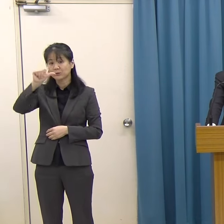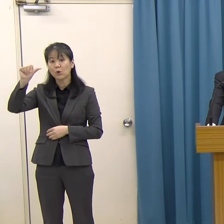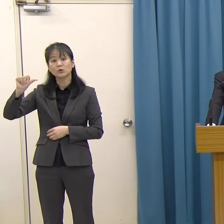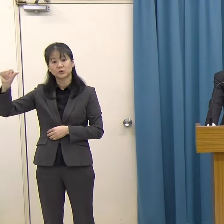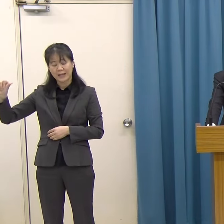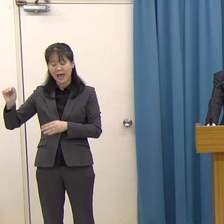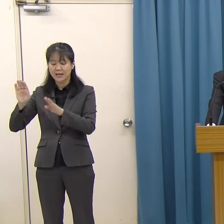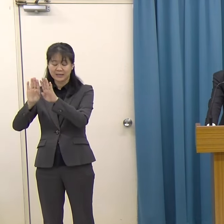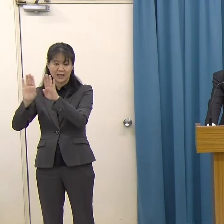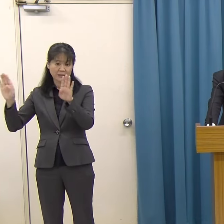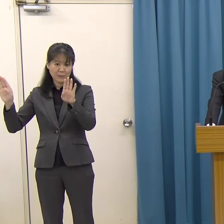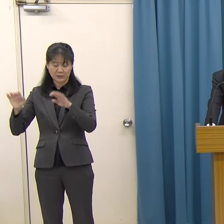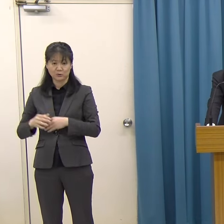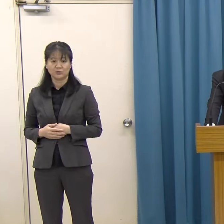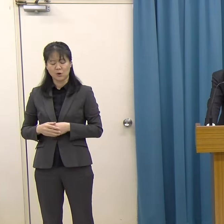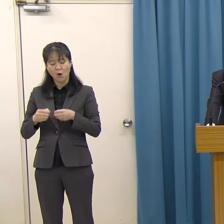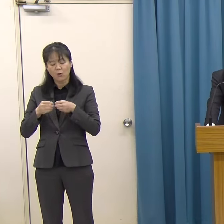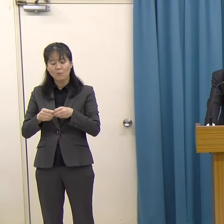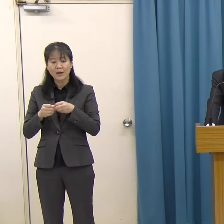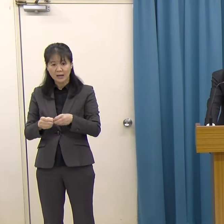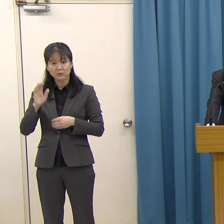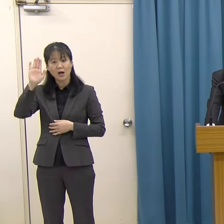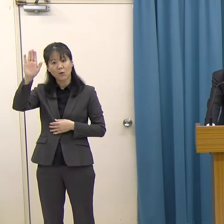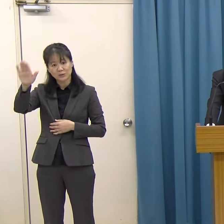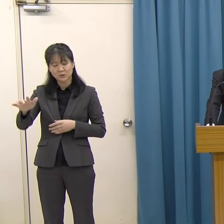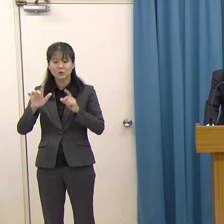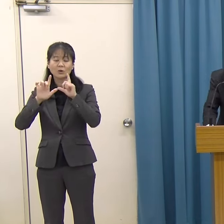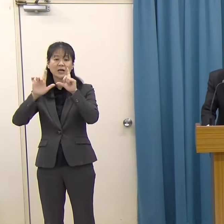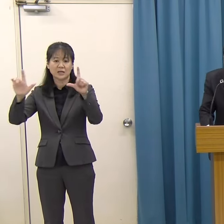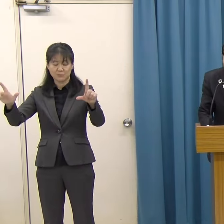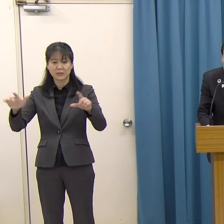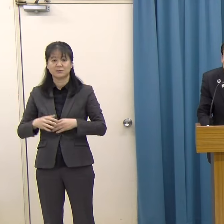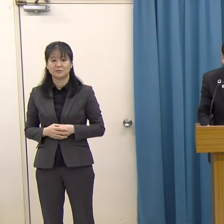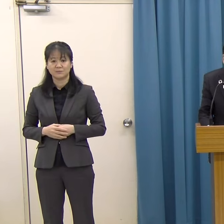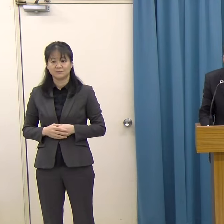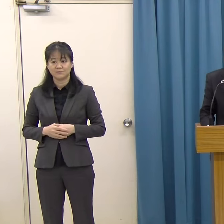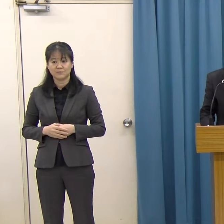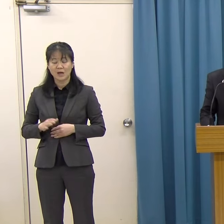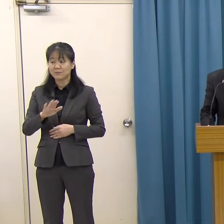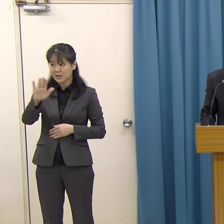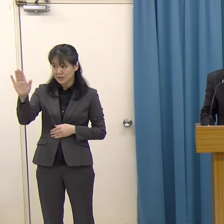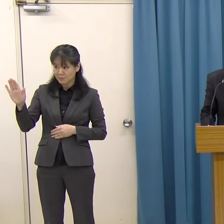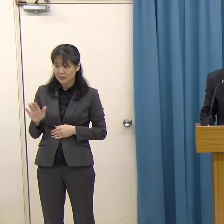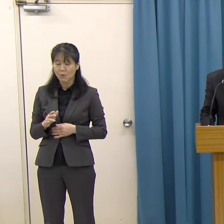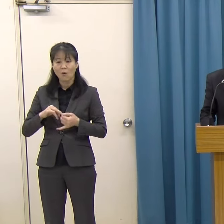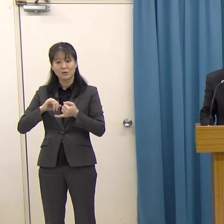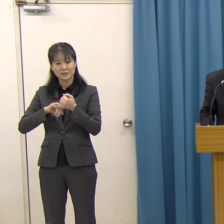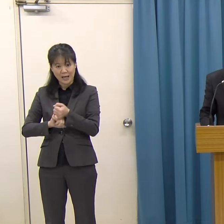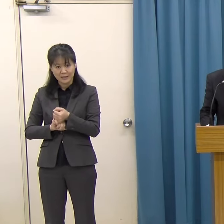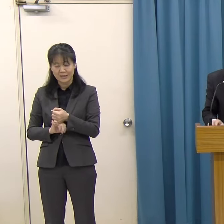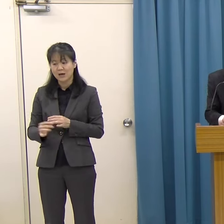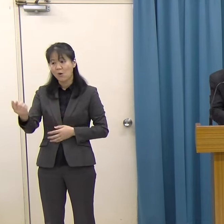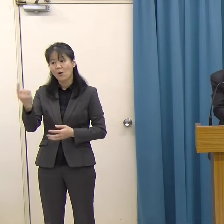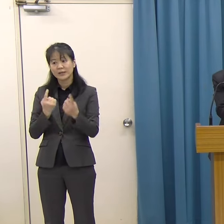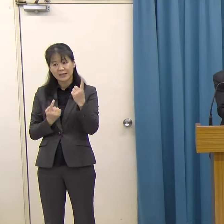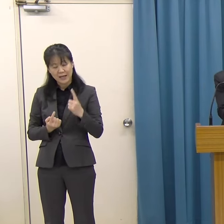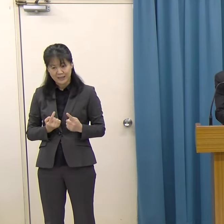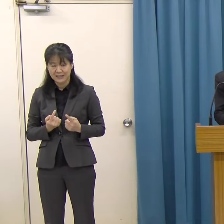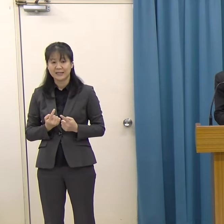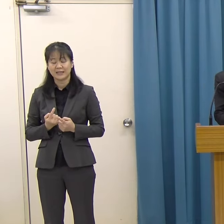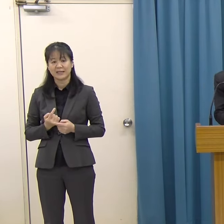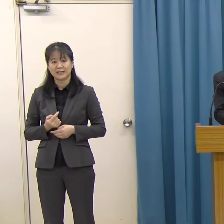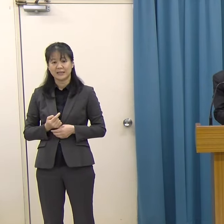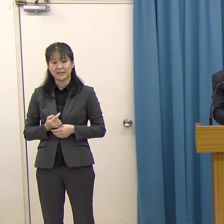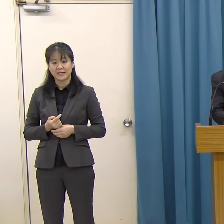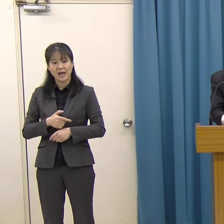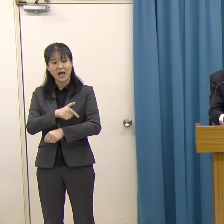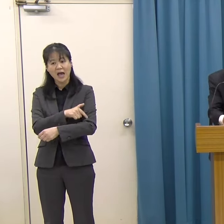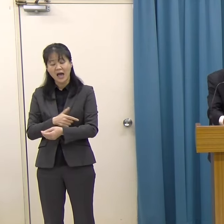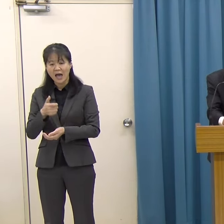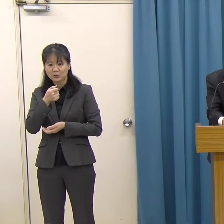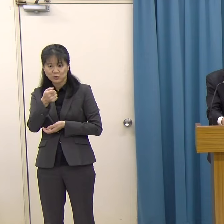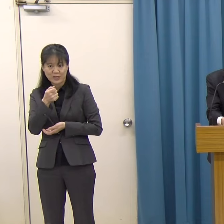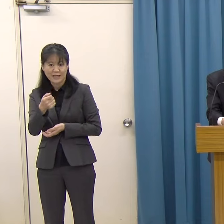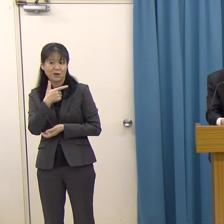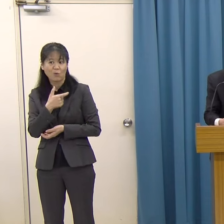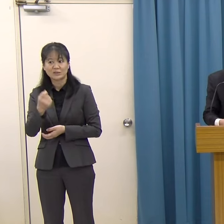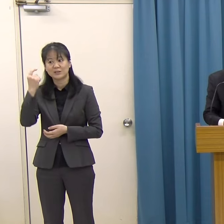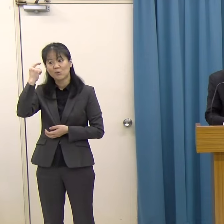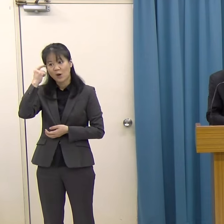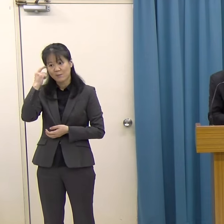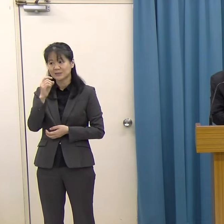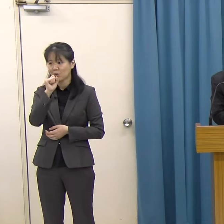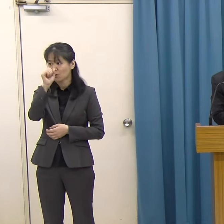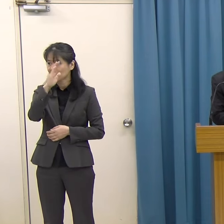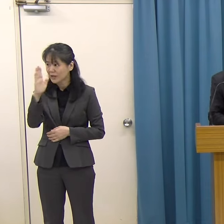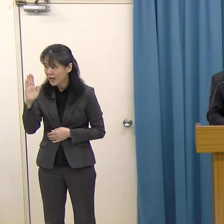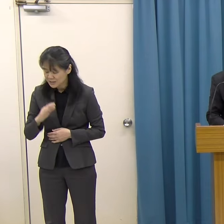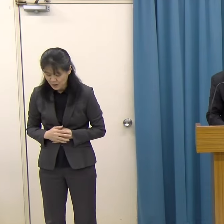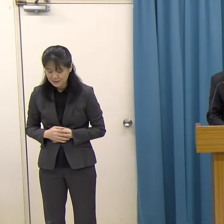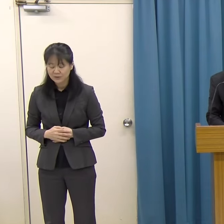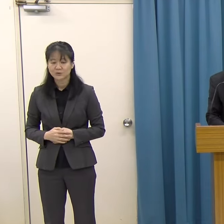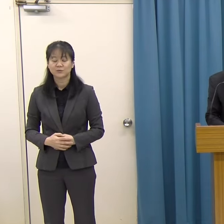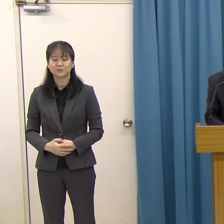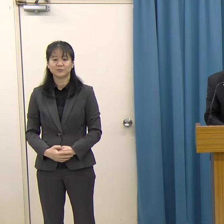詳細については後日お知らせをします。報道機関の皆さまにもぜひおいでいただき、取材していただきたいと思っています。よろしくお願いします。